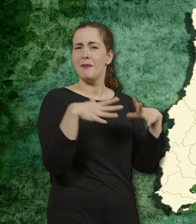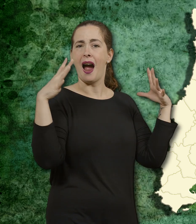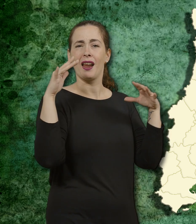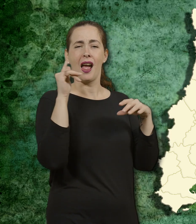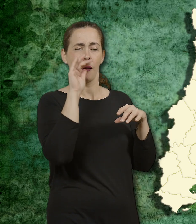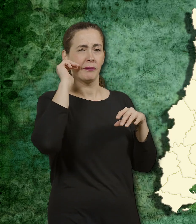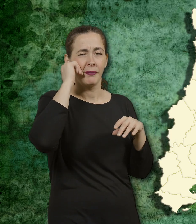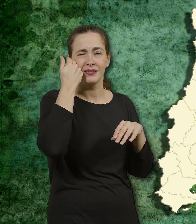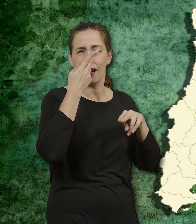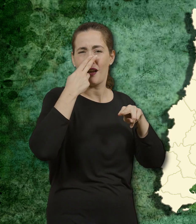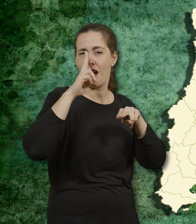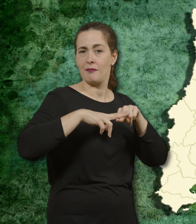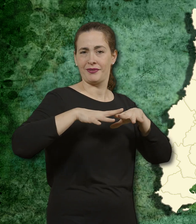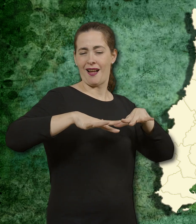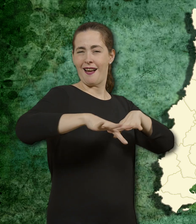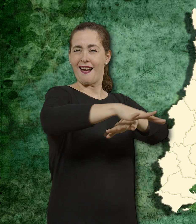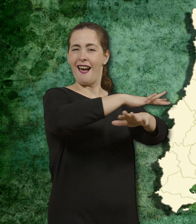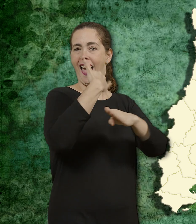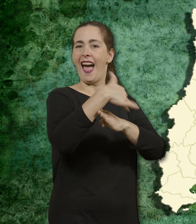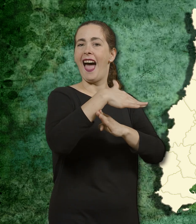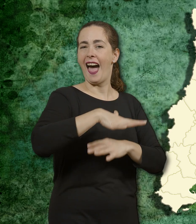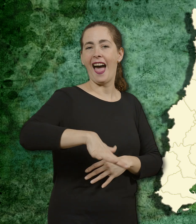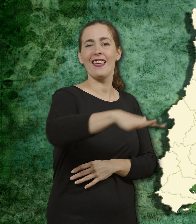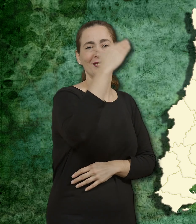són dues d'aquestes manifestacions populars amb més projecció,